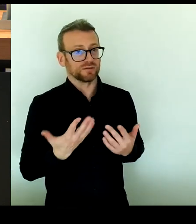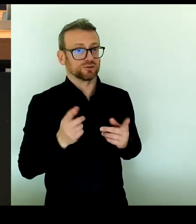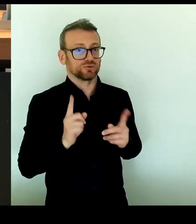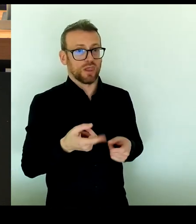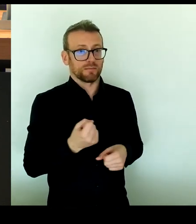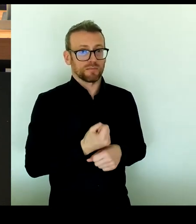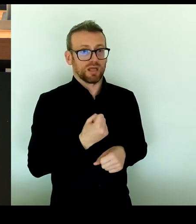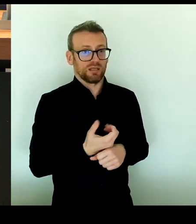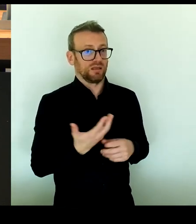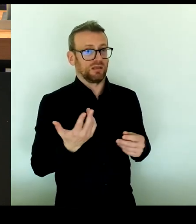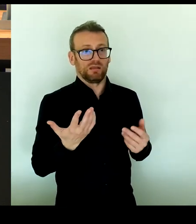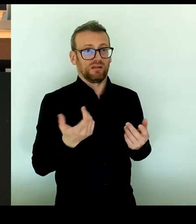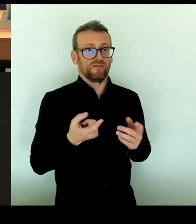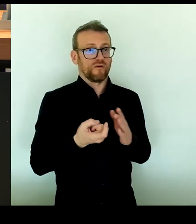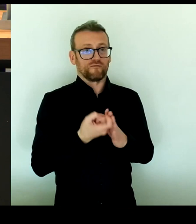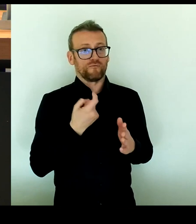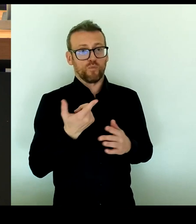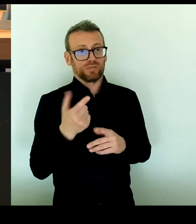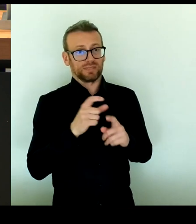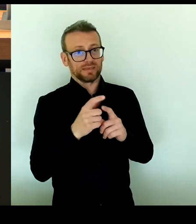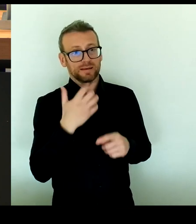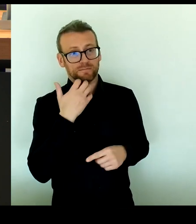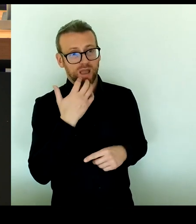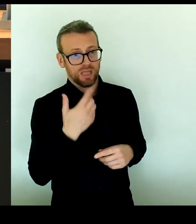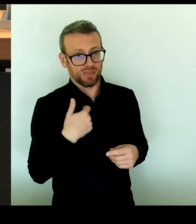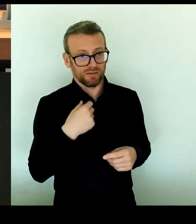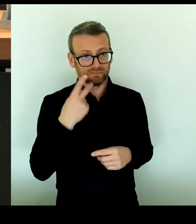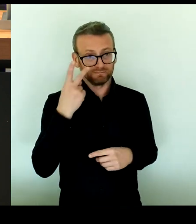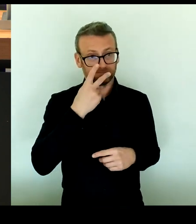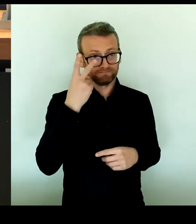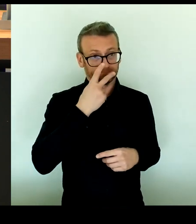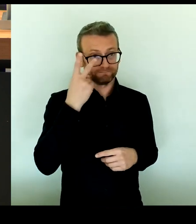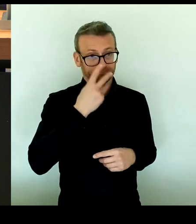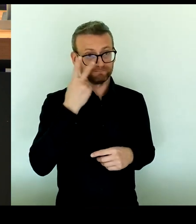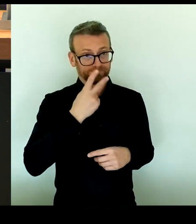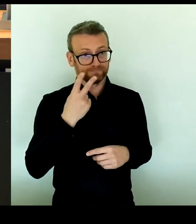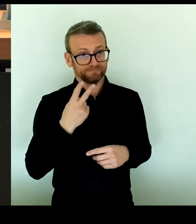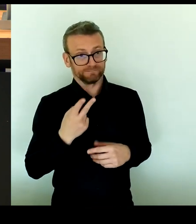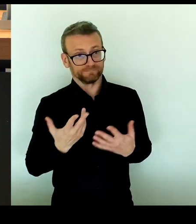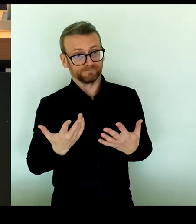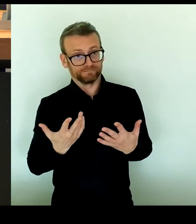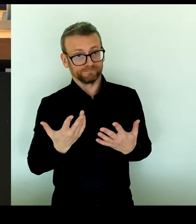hergestellt werden muss, das heißt eigentlich nichts anderes als Nachverdichtung um jeden Preis.